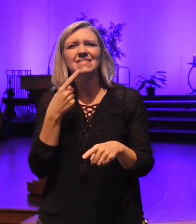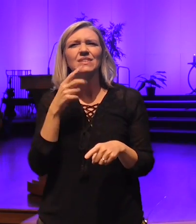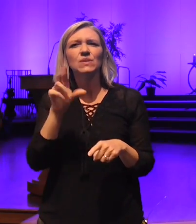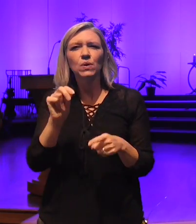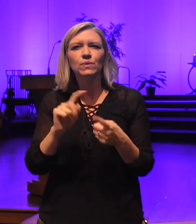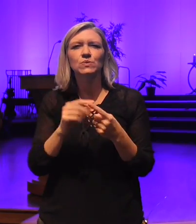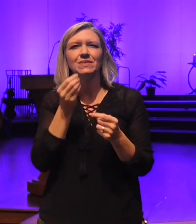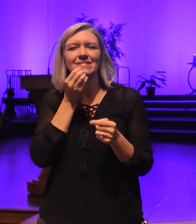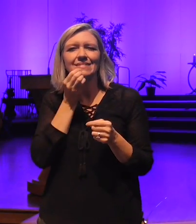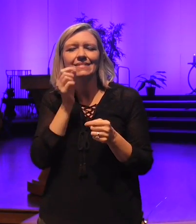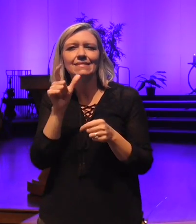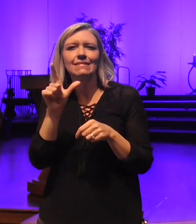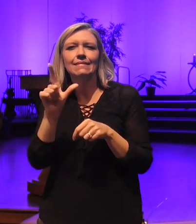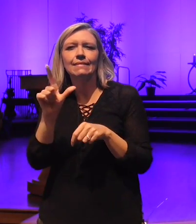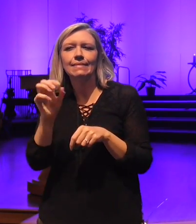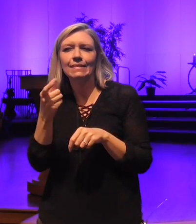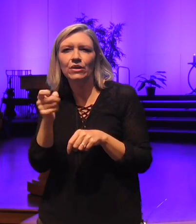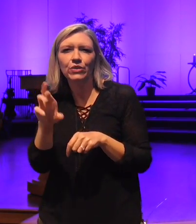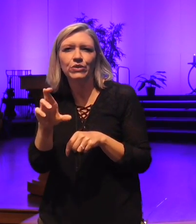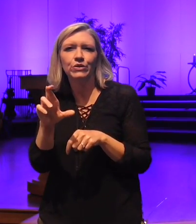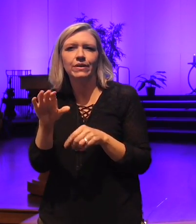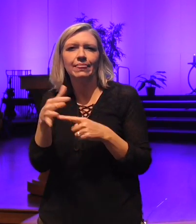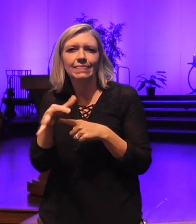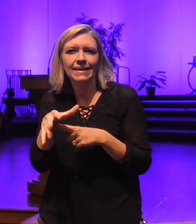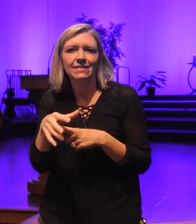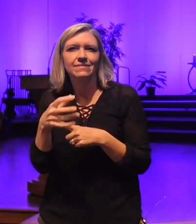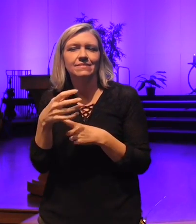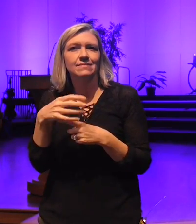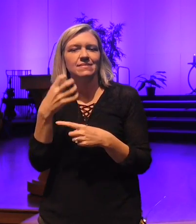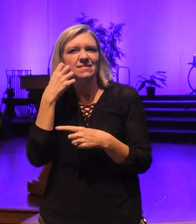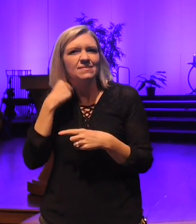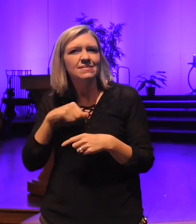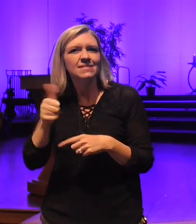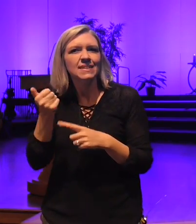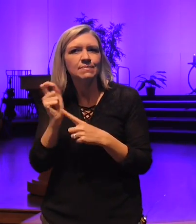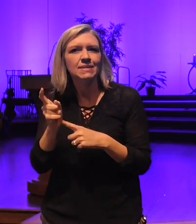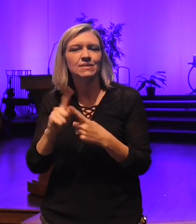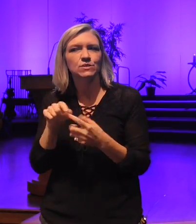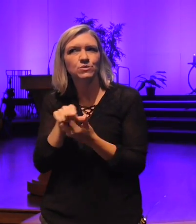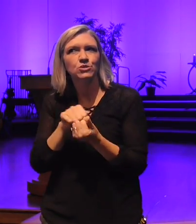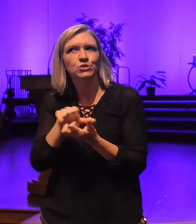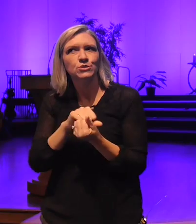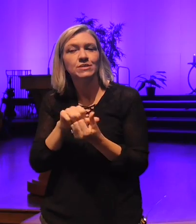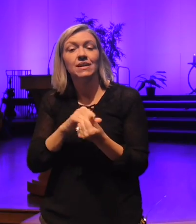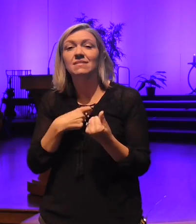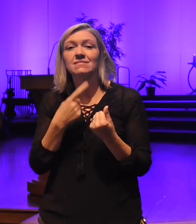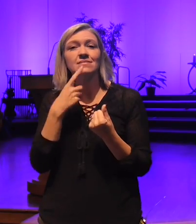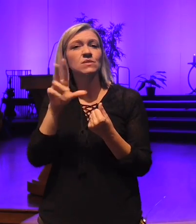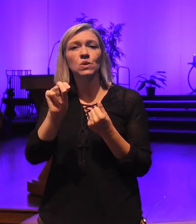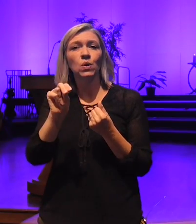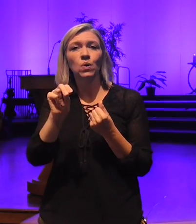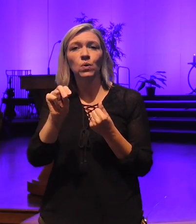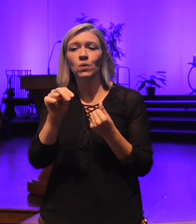hoja coriácea que me toma 10 minutos masticar. sacándolo de mis dientes todo